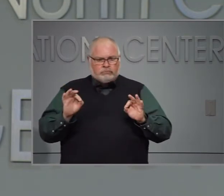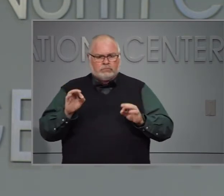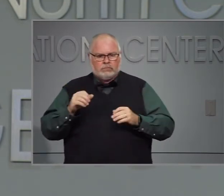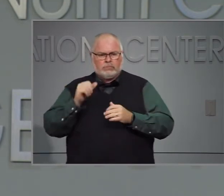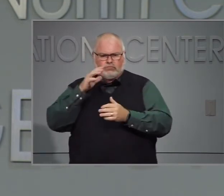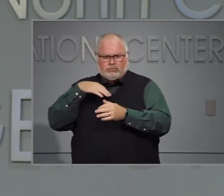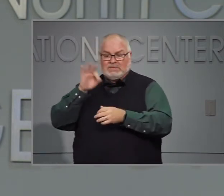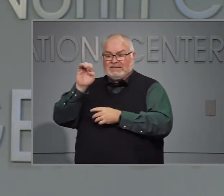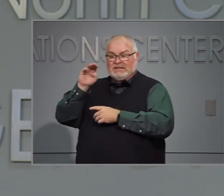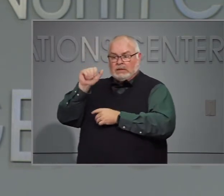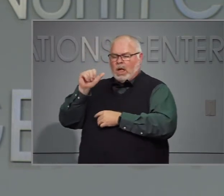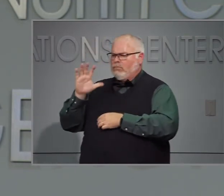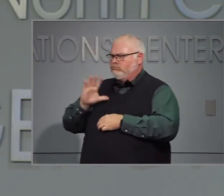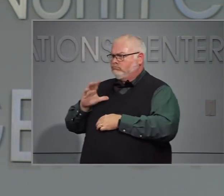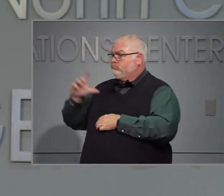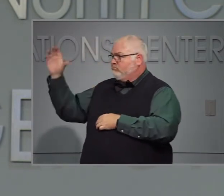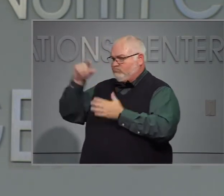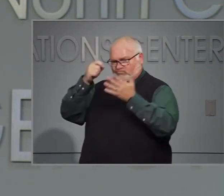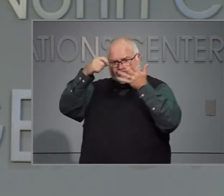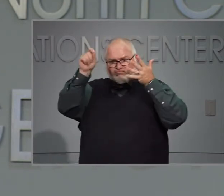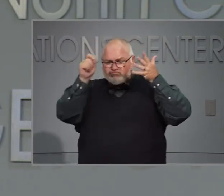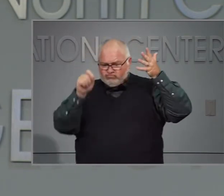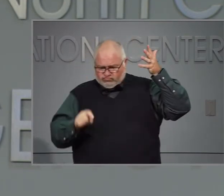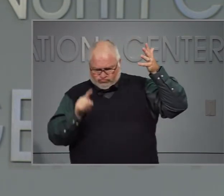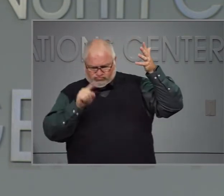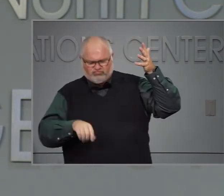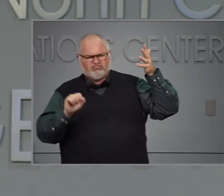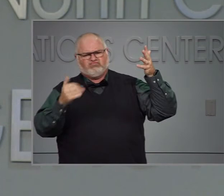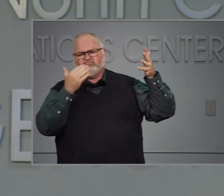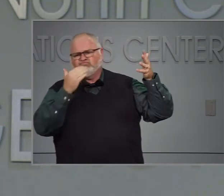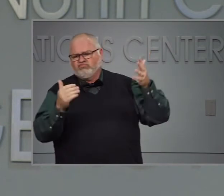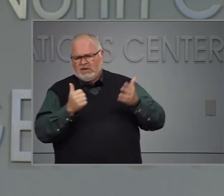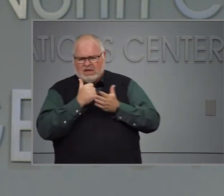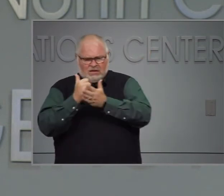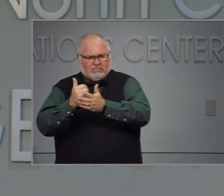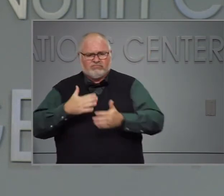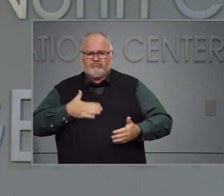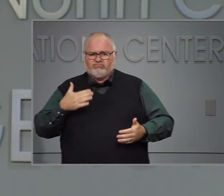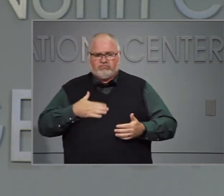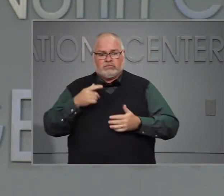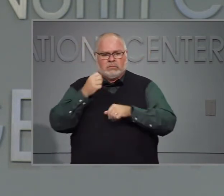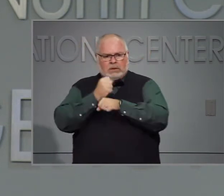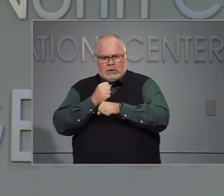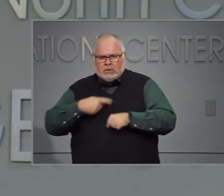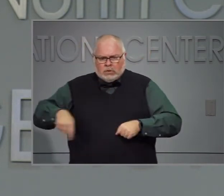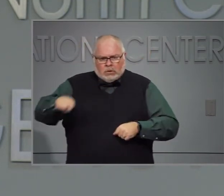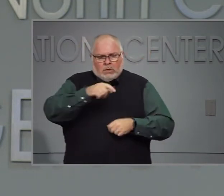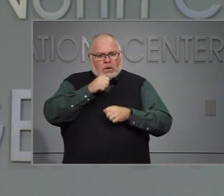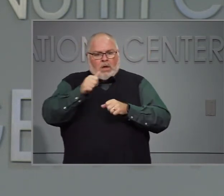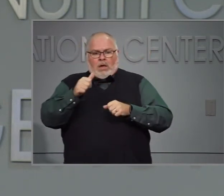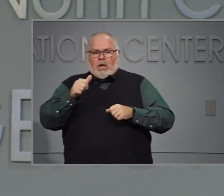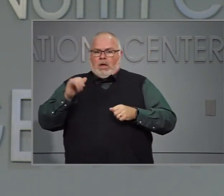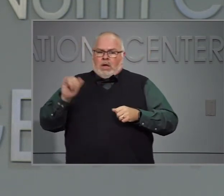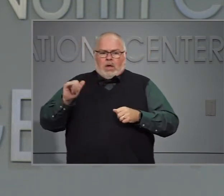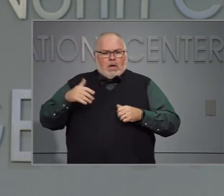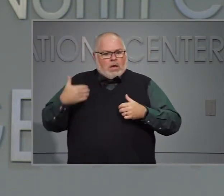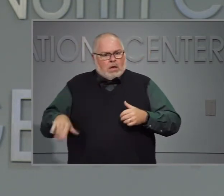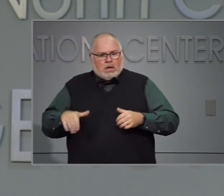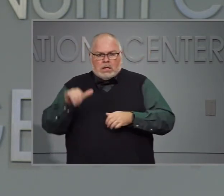Cima aprueba Hill al ver y no Y no congregado para personas que trabajan en el área de salud y